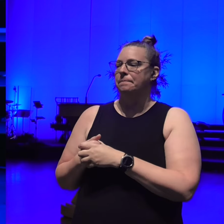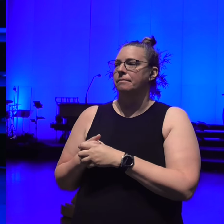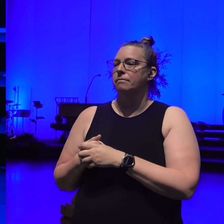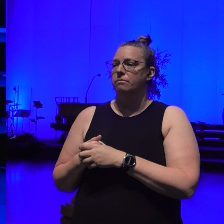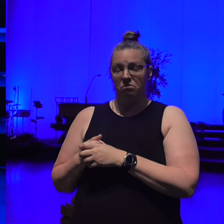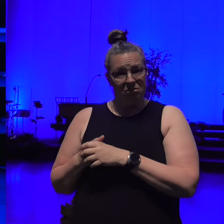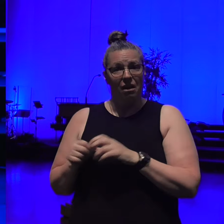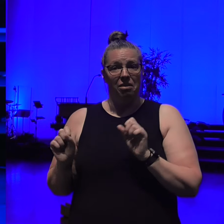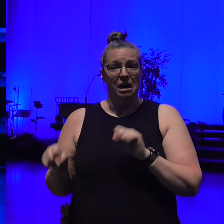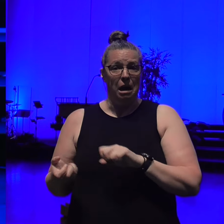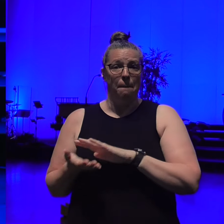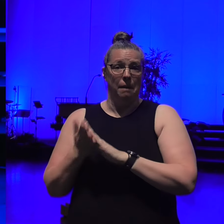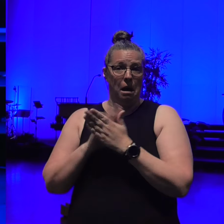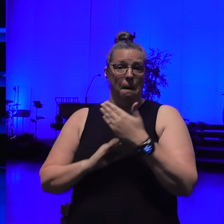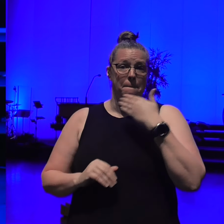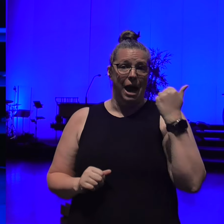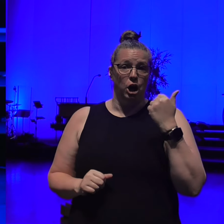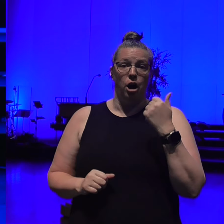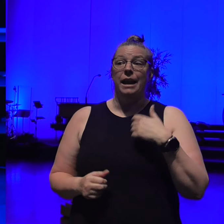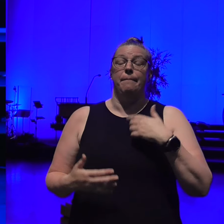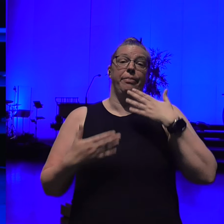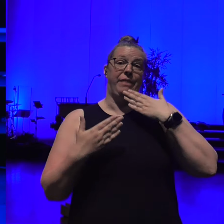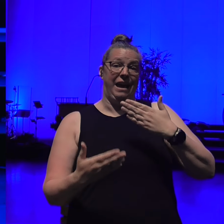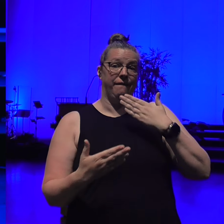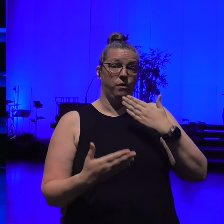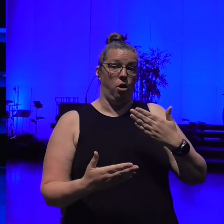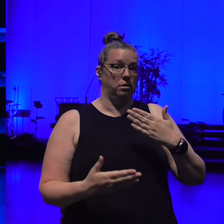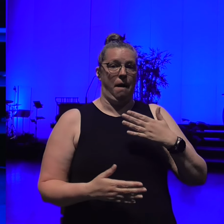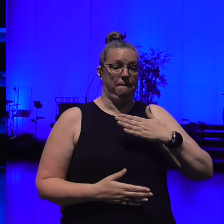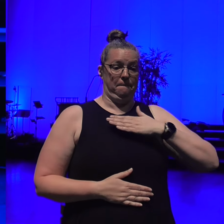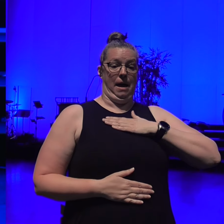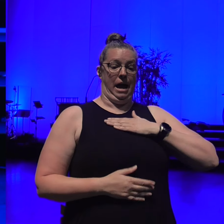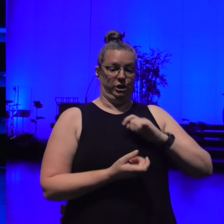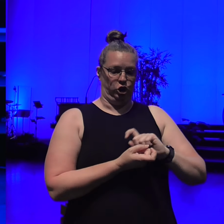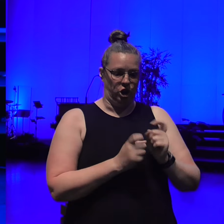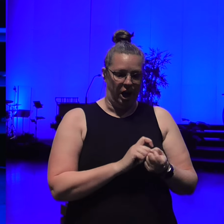mejorar. Y estoy muy agradecida no por mi cambio, sino por tantas